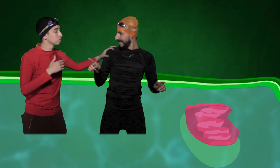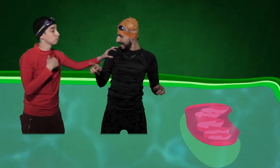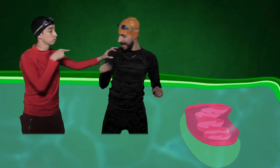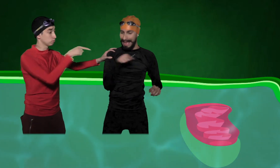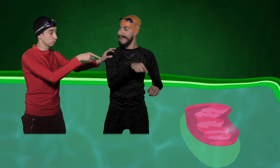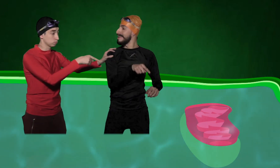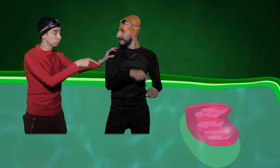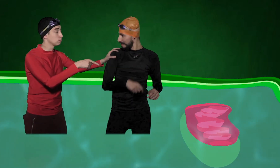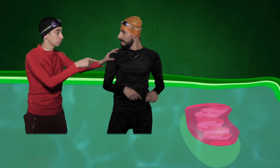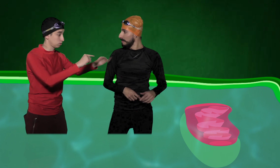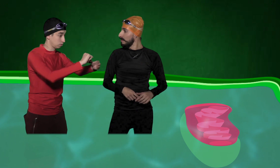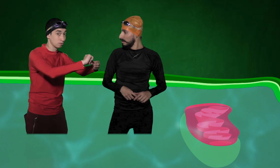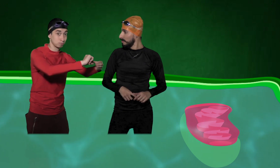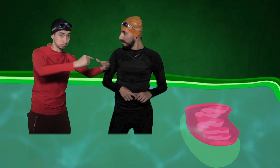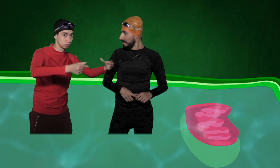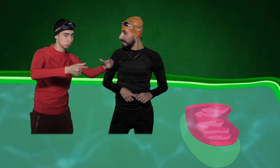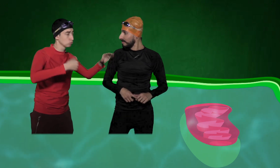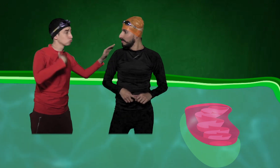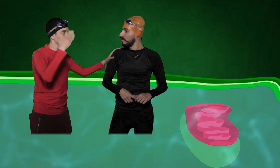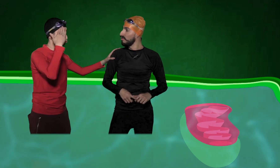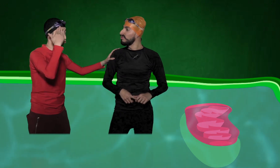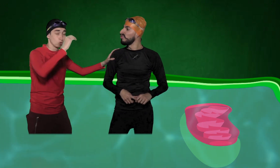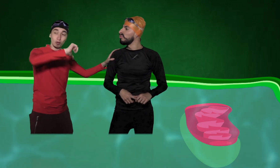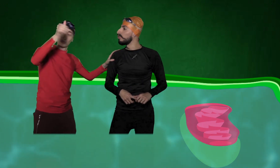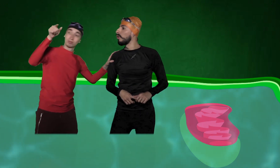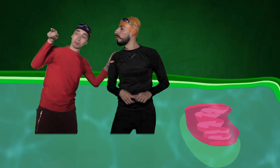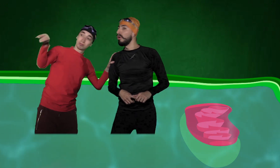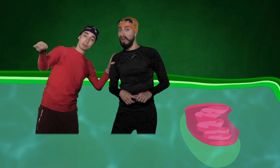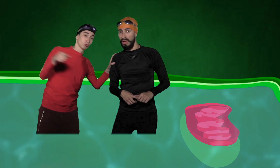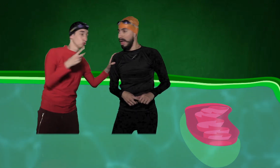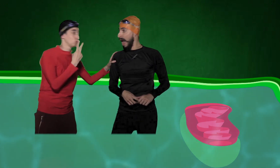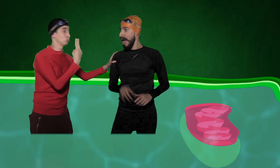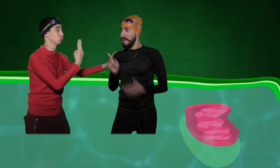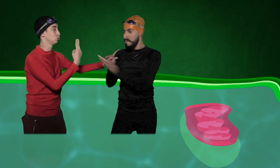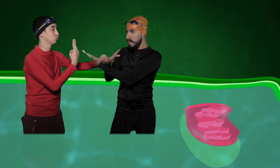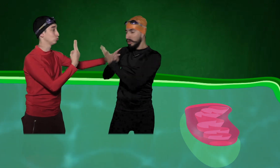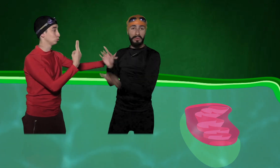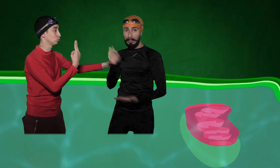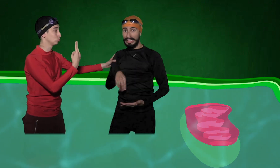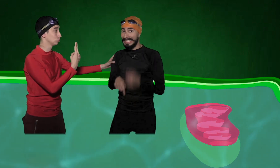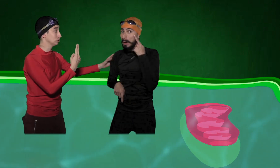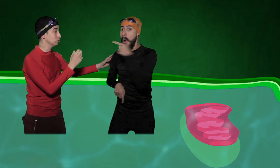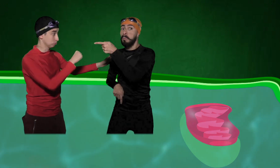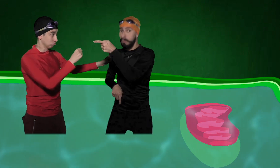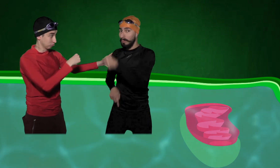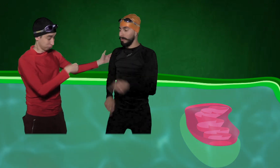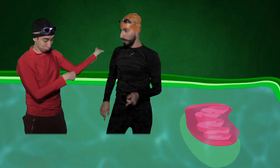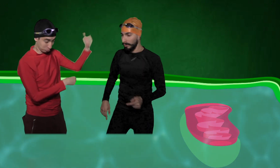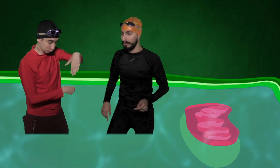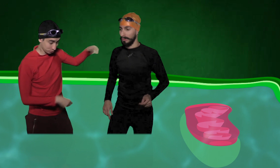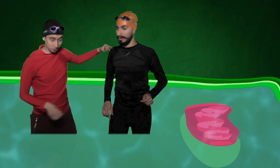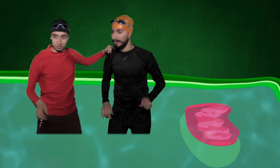Si, allí veo que hay una segunda mitocondria en esta célula. ¡Si, vamos a verla! Claro si, vamos…